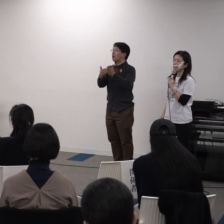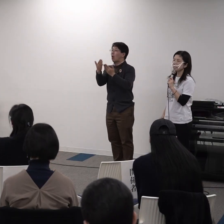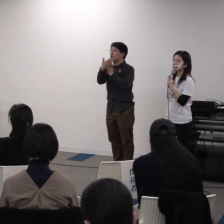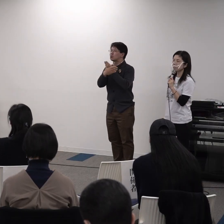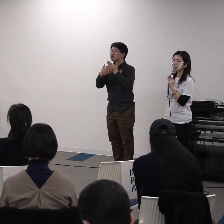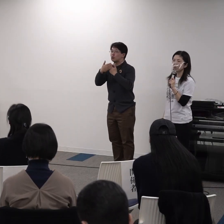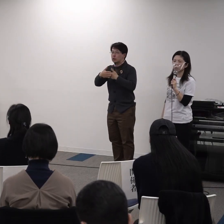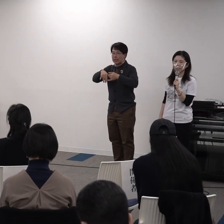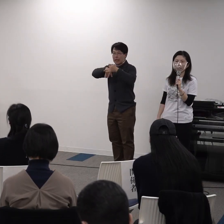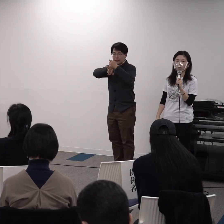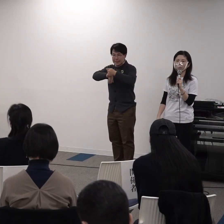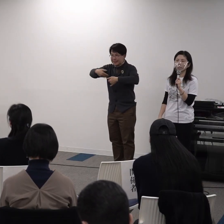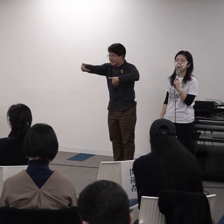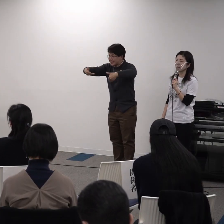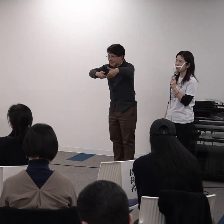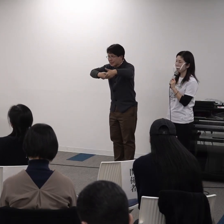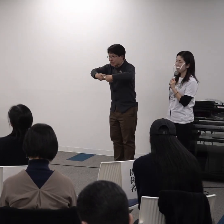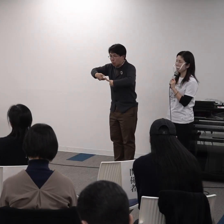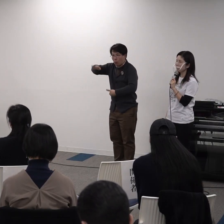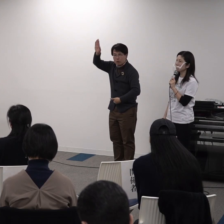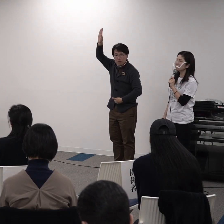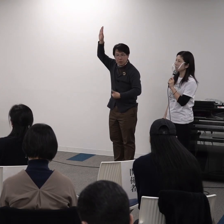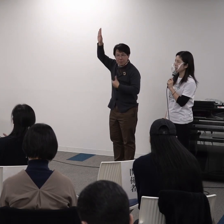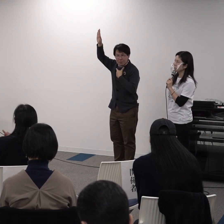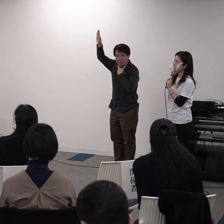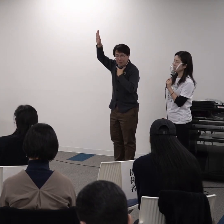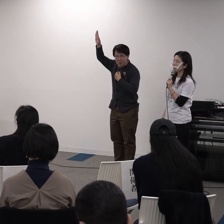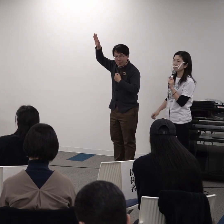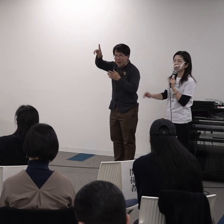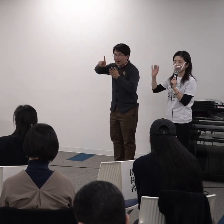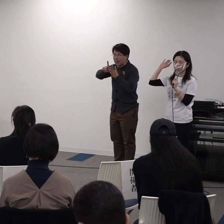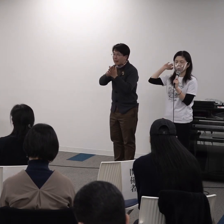ぜひ質問したいことがあればいくつか受けたいと思います